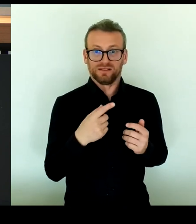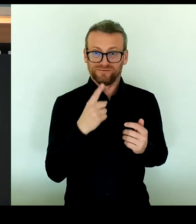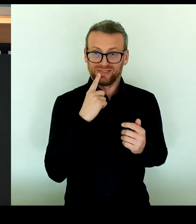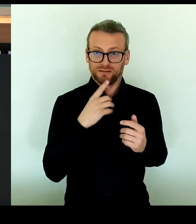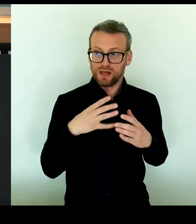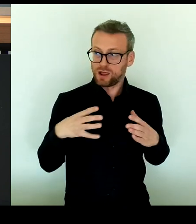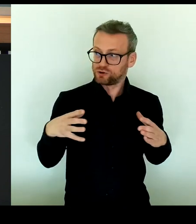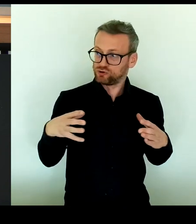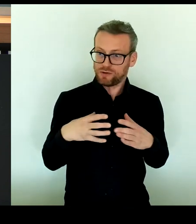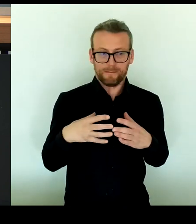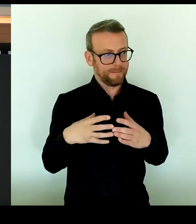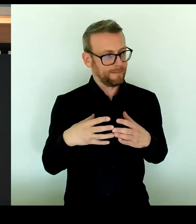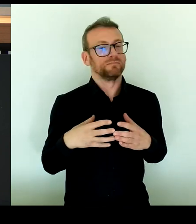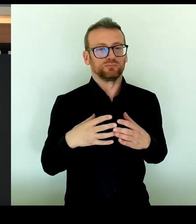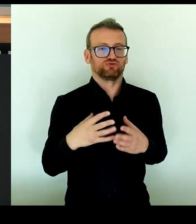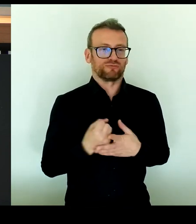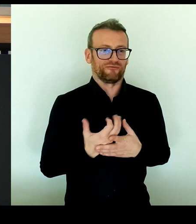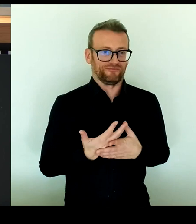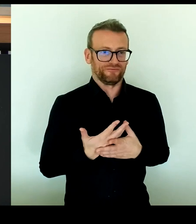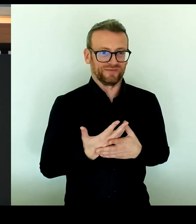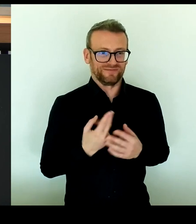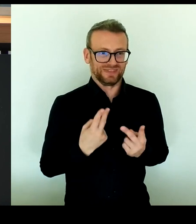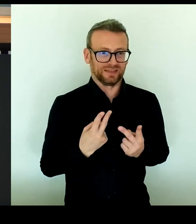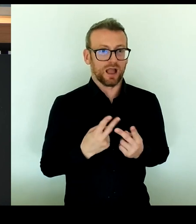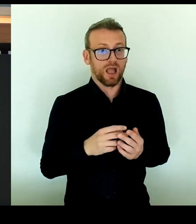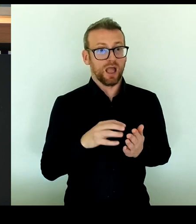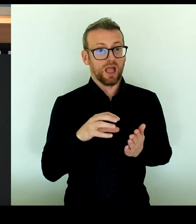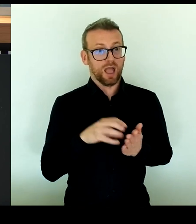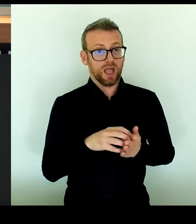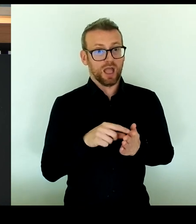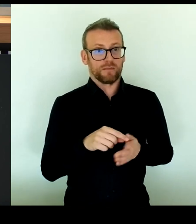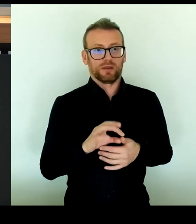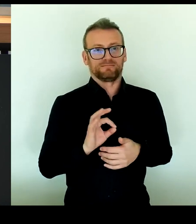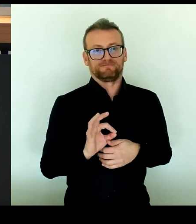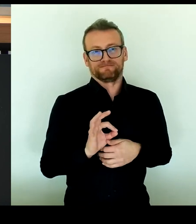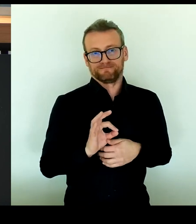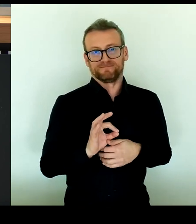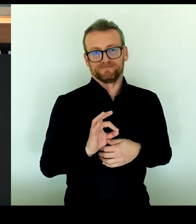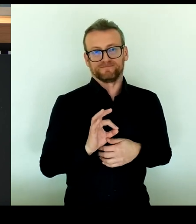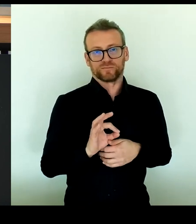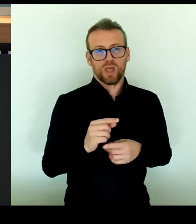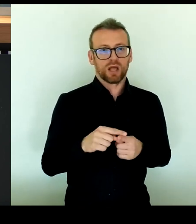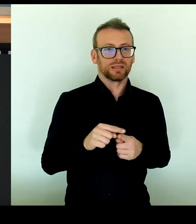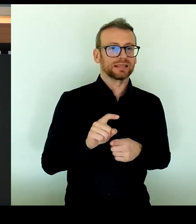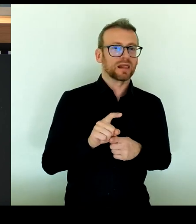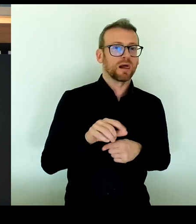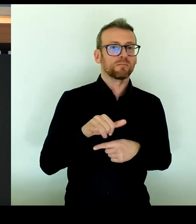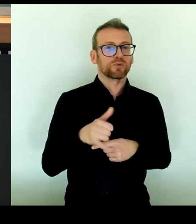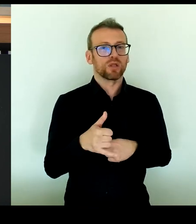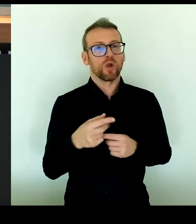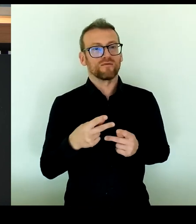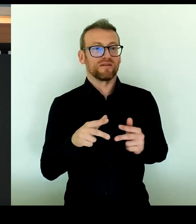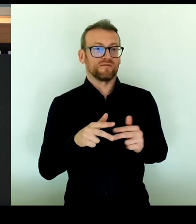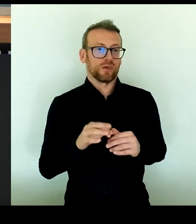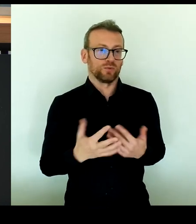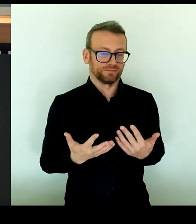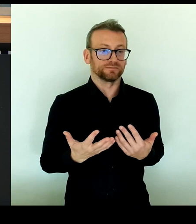Das Gesetz wurde im vergangenen Jahr erneut geändert und Krankenhäuser können nun im Ergebnis bei der Datenverarbeitung auch auf